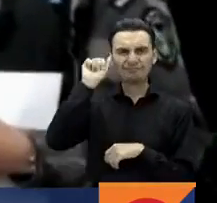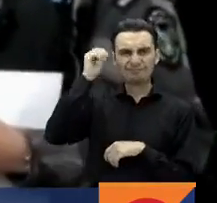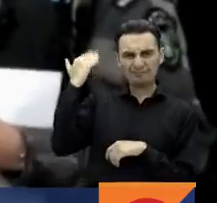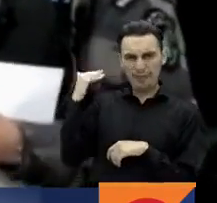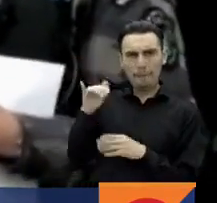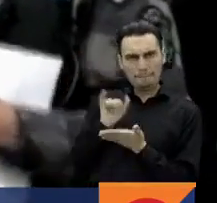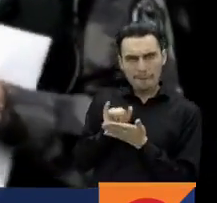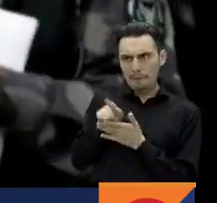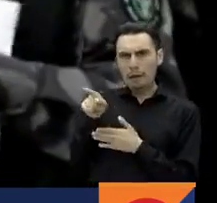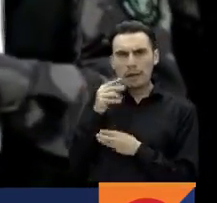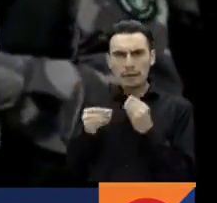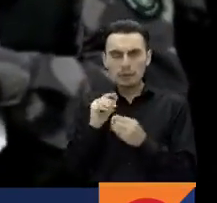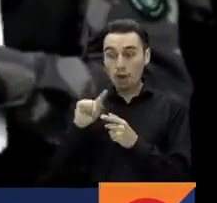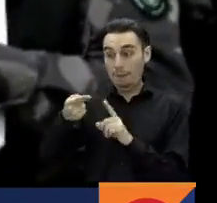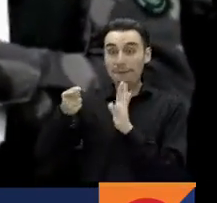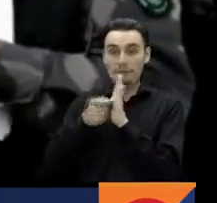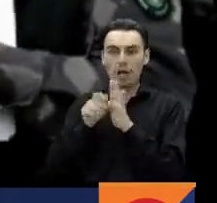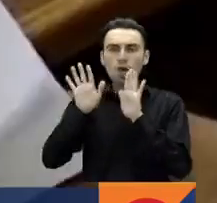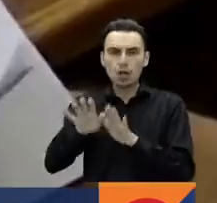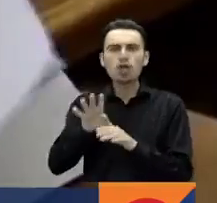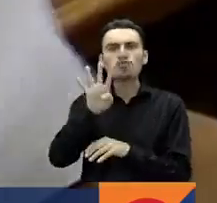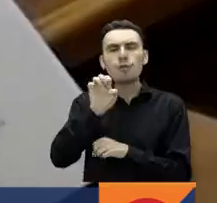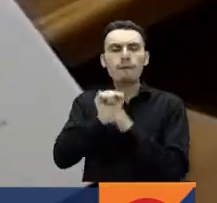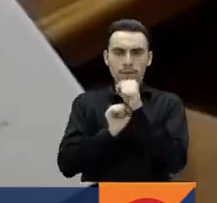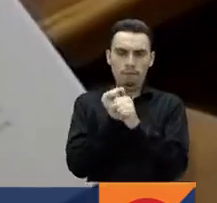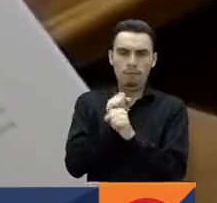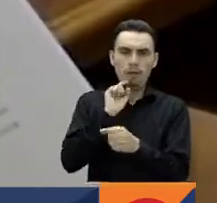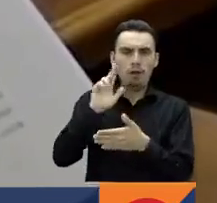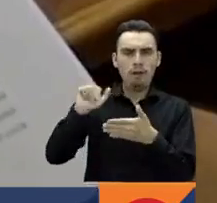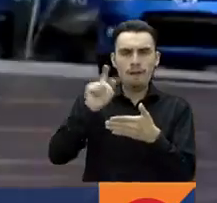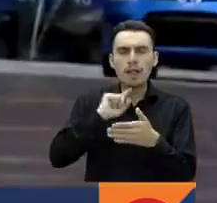Será tribunal superior de